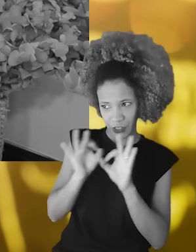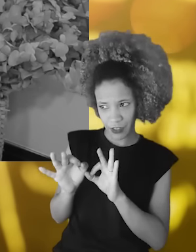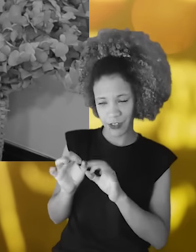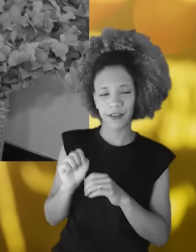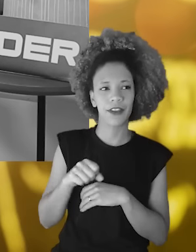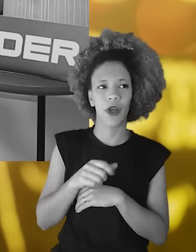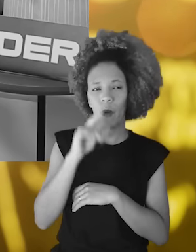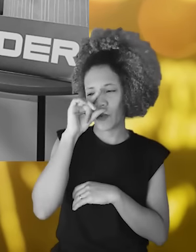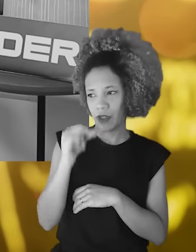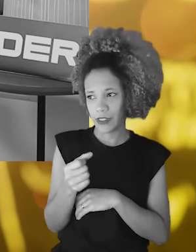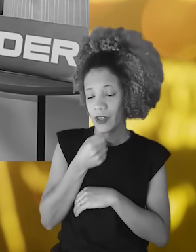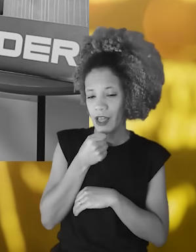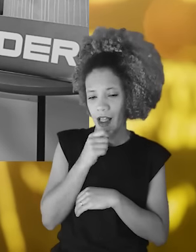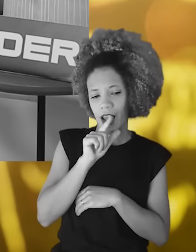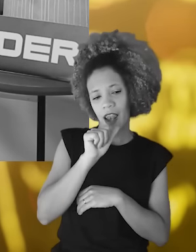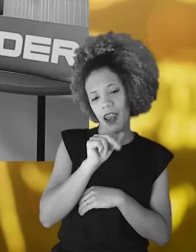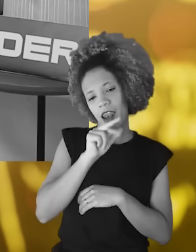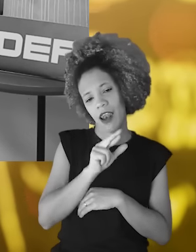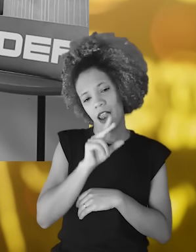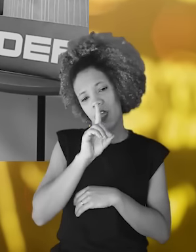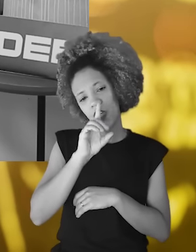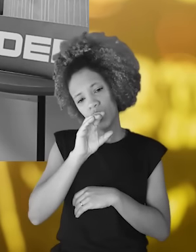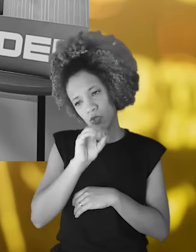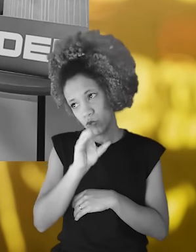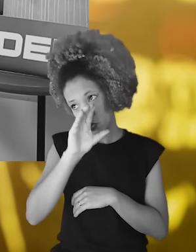Contasse o Luciano ru foi lá para fazer o lar do cilar na casa dele né falando que ia mudar